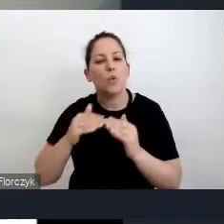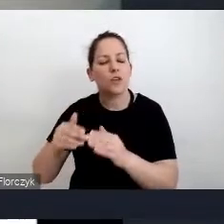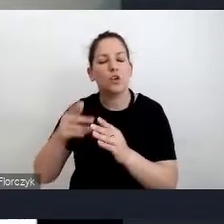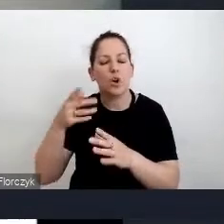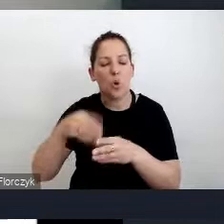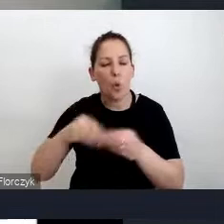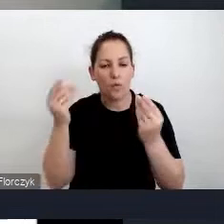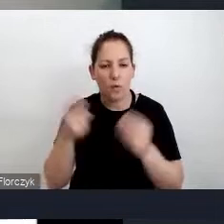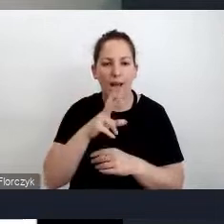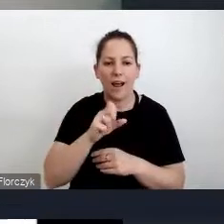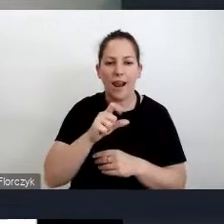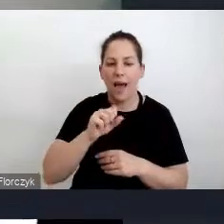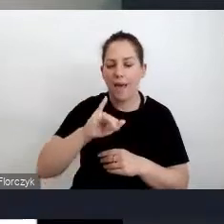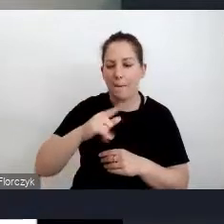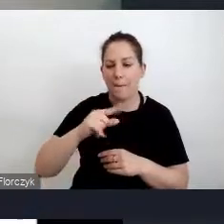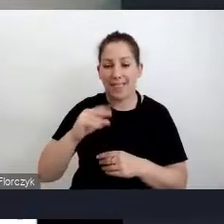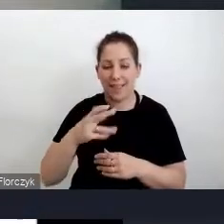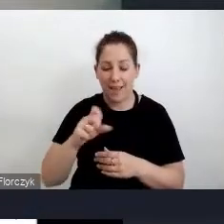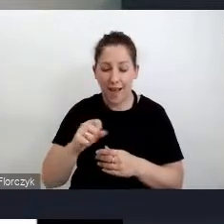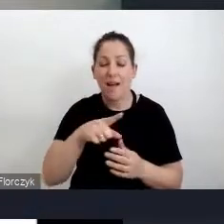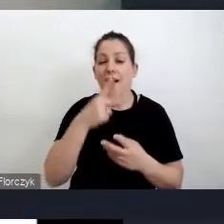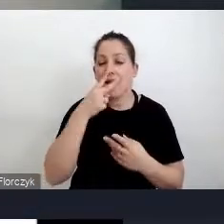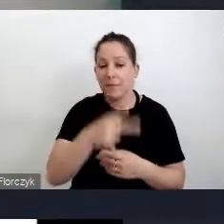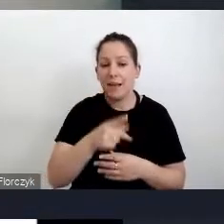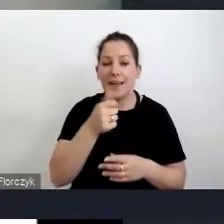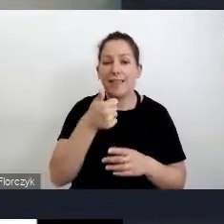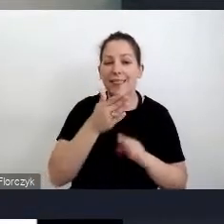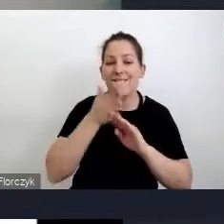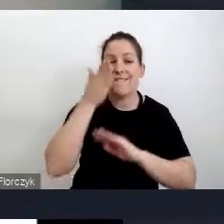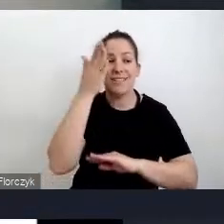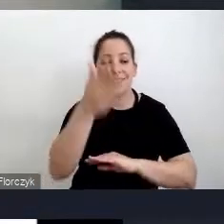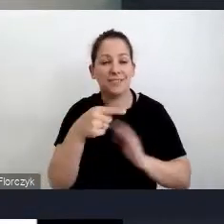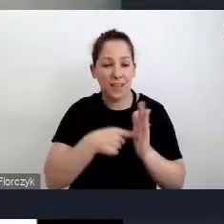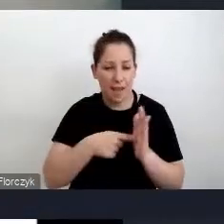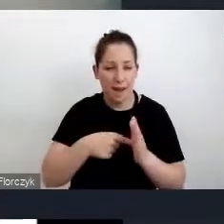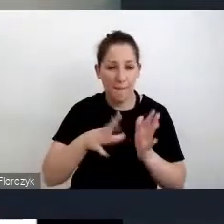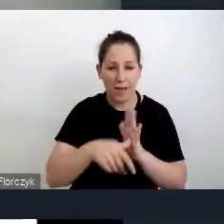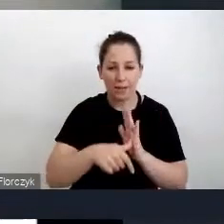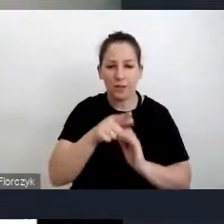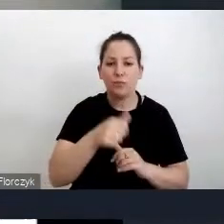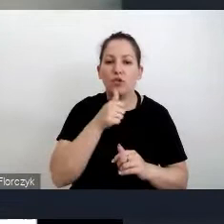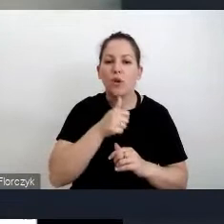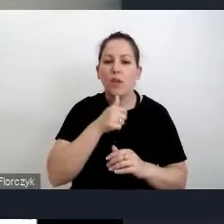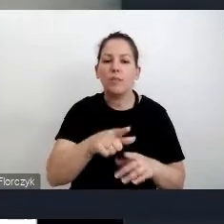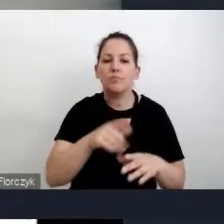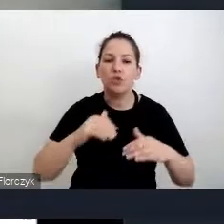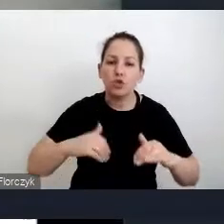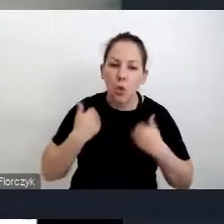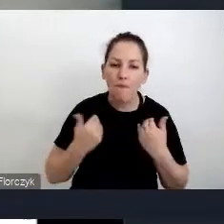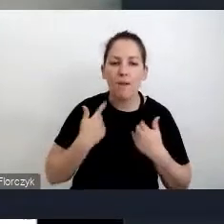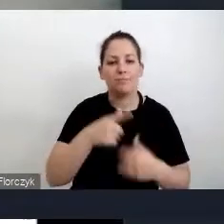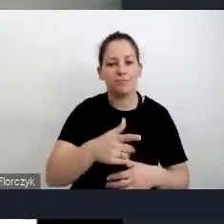Można tu zauważyć, że jedną z misji miasta jest prowadzenie dzielonego i zdrowego trybu życia w mieście,